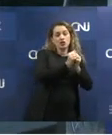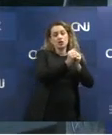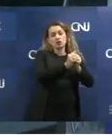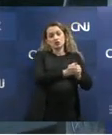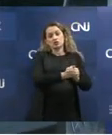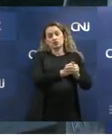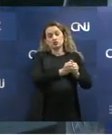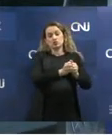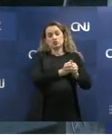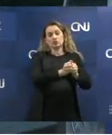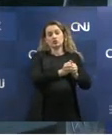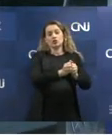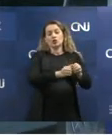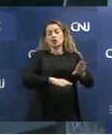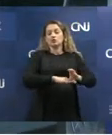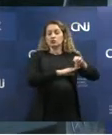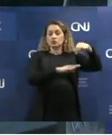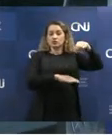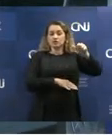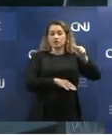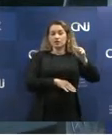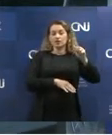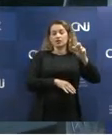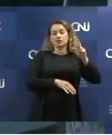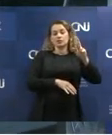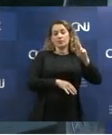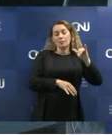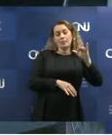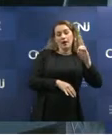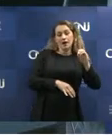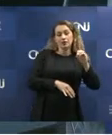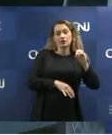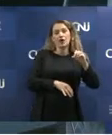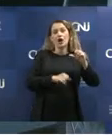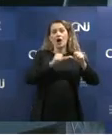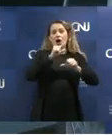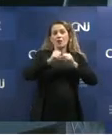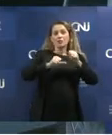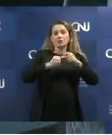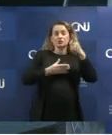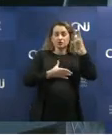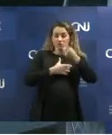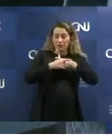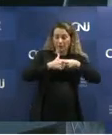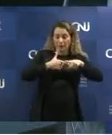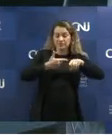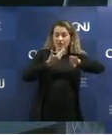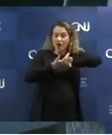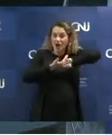no que diz respeito à convergência parcial, afastando a cautela